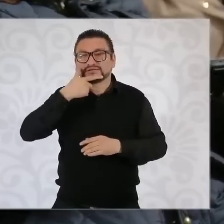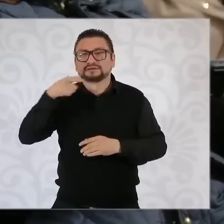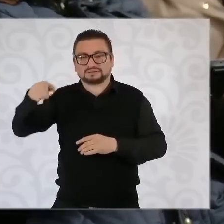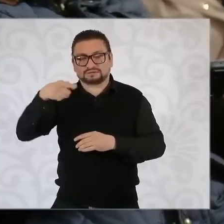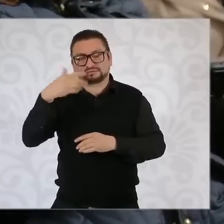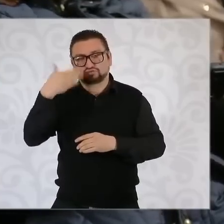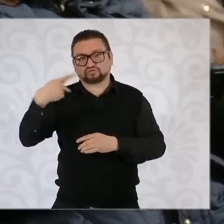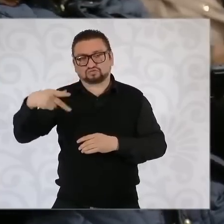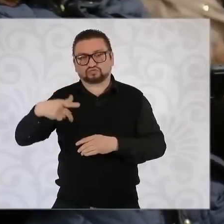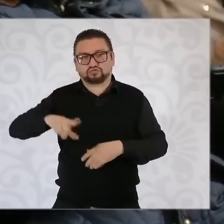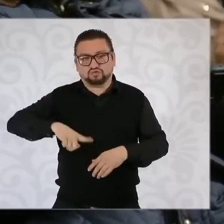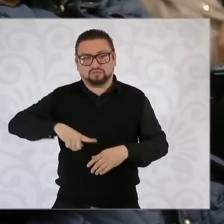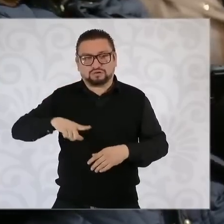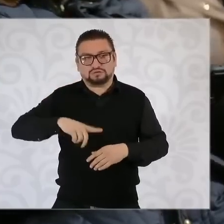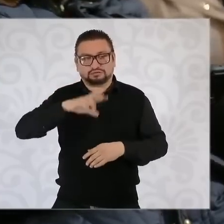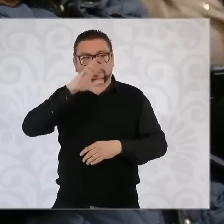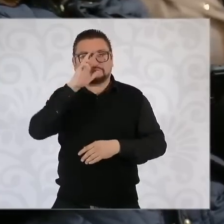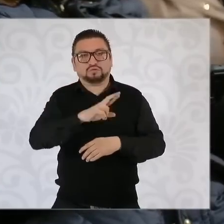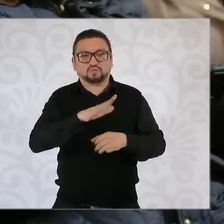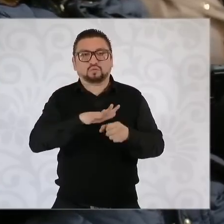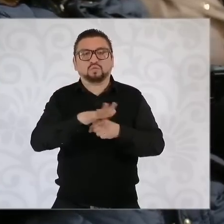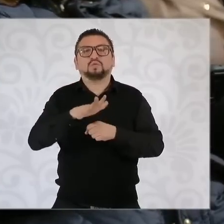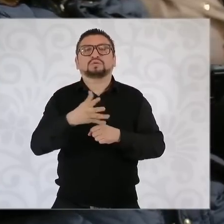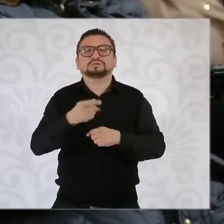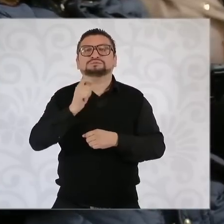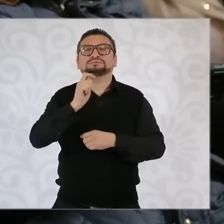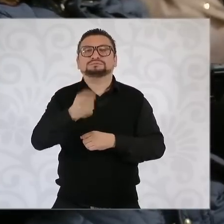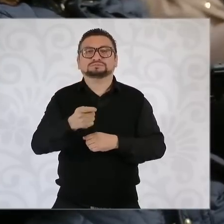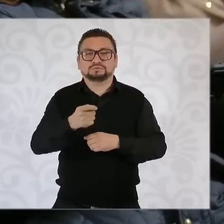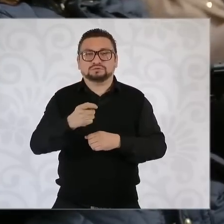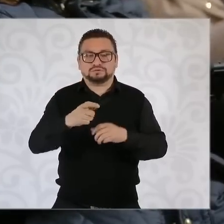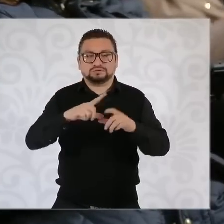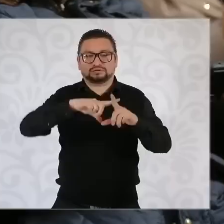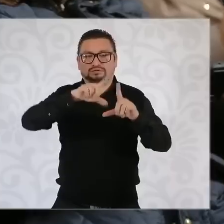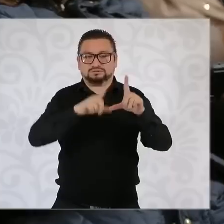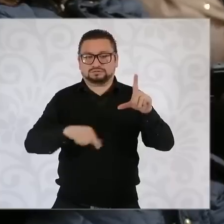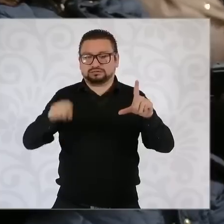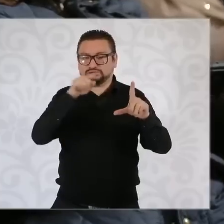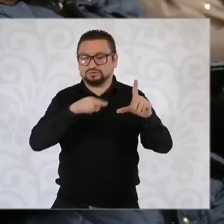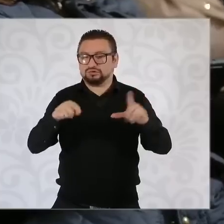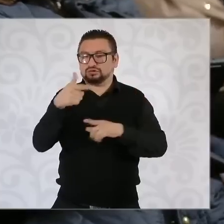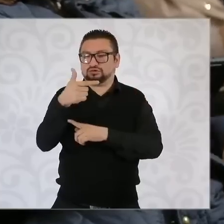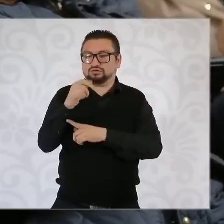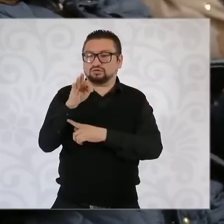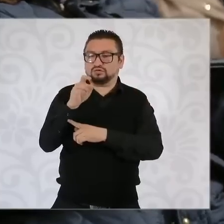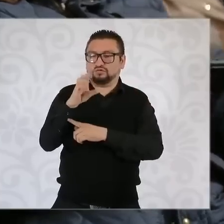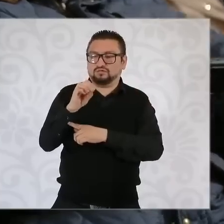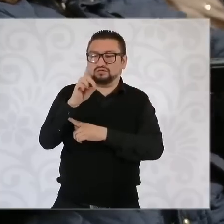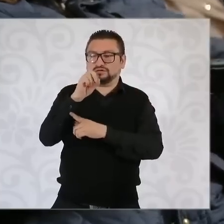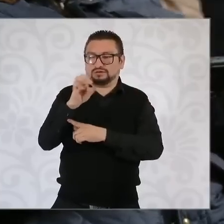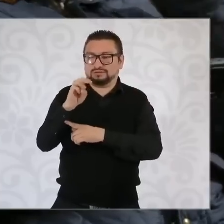gobierno va a respetar el hecho de que el golfo de México siga siendo el golfo de México obviamente